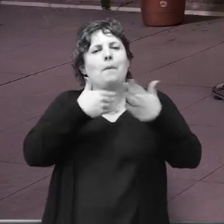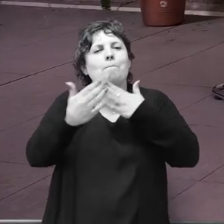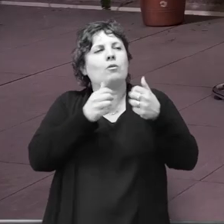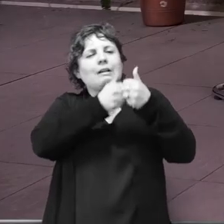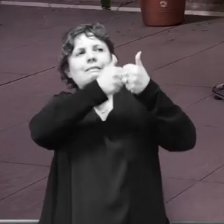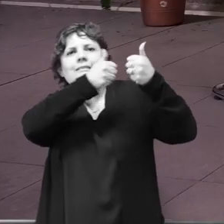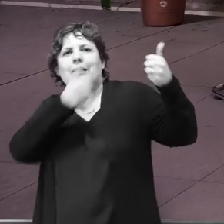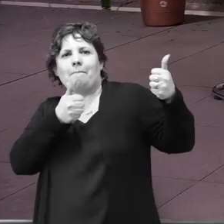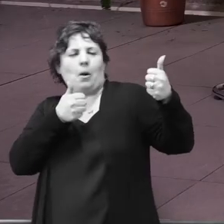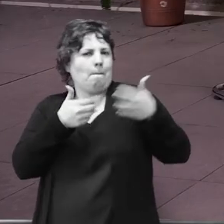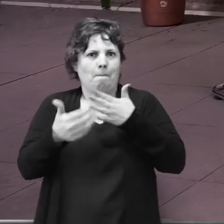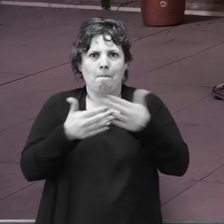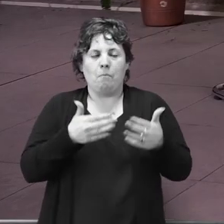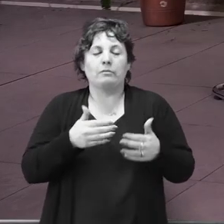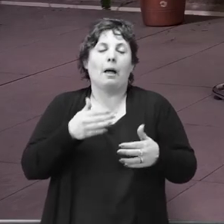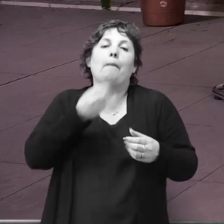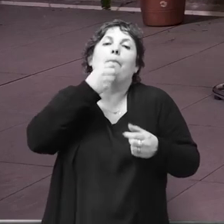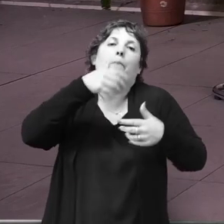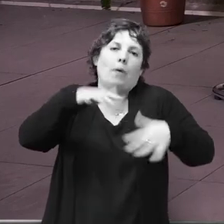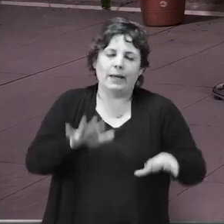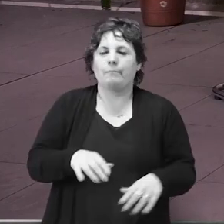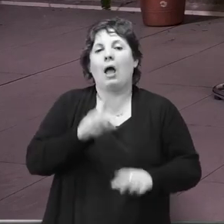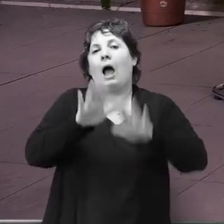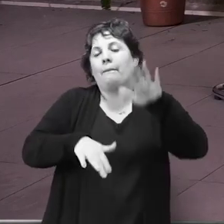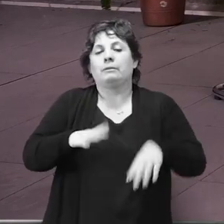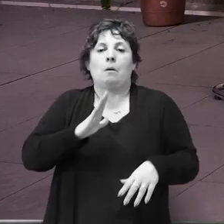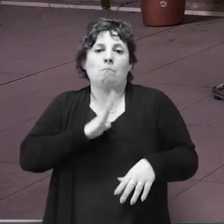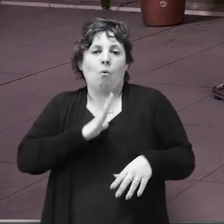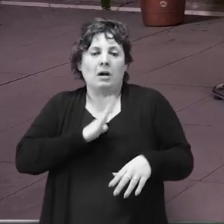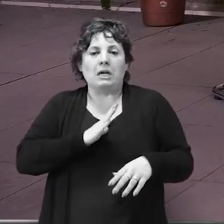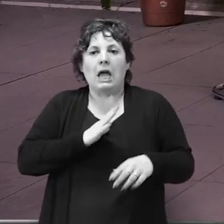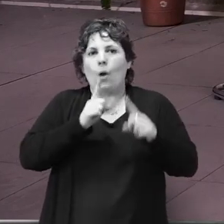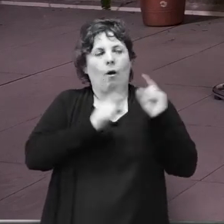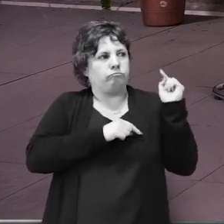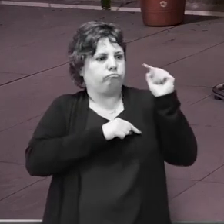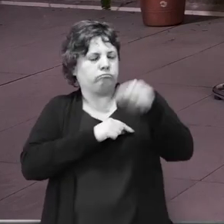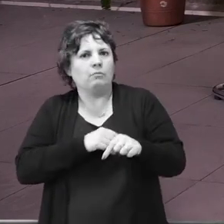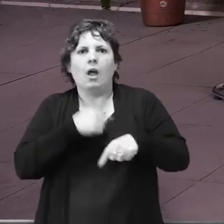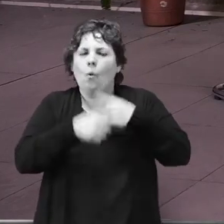Por ejemplo hay madres que crian hijos en la distancia.